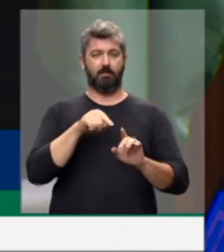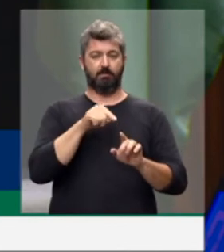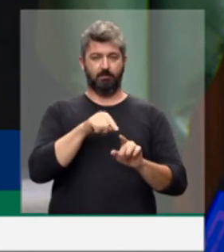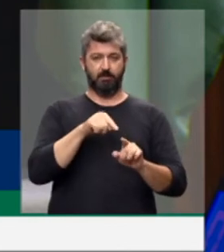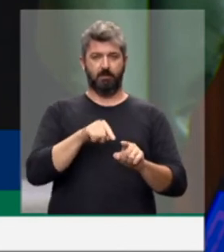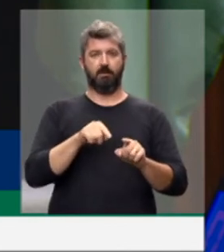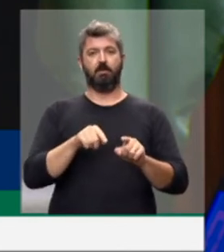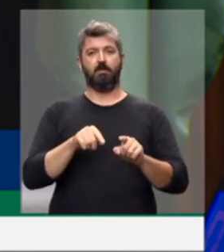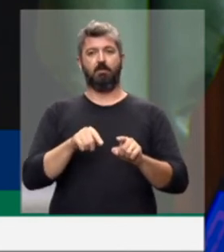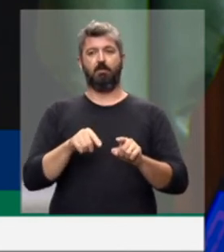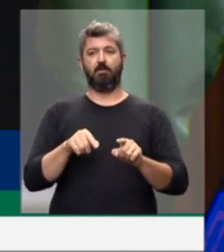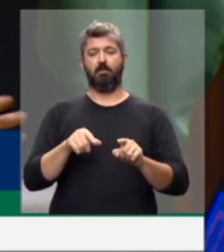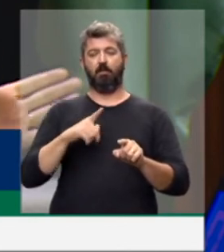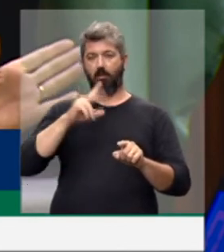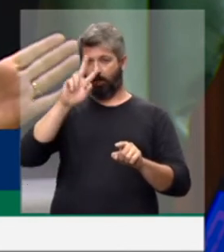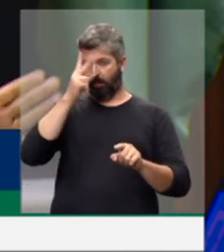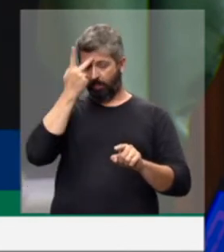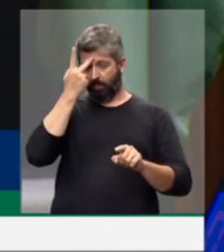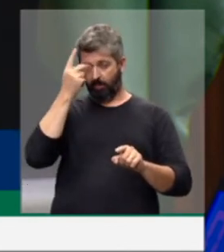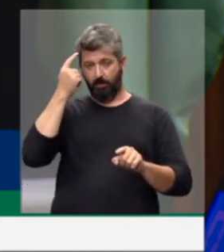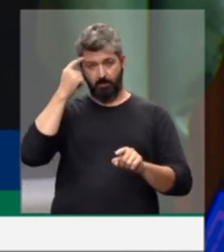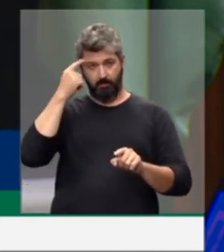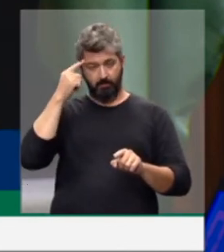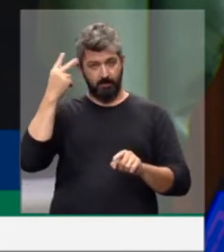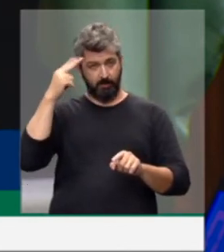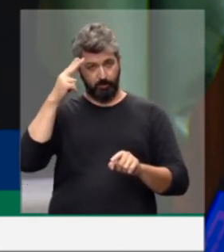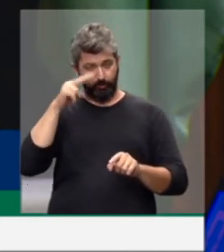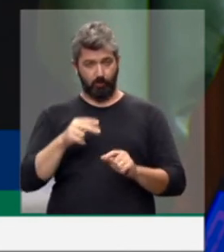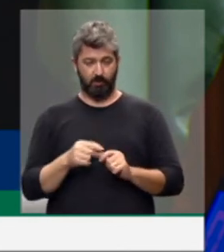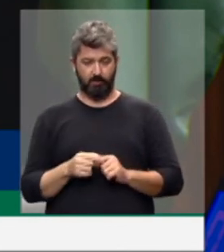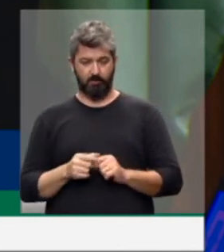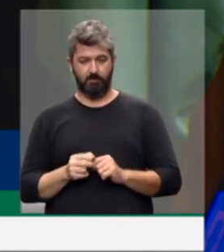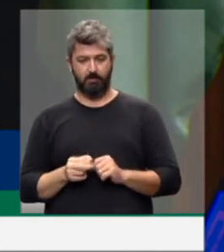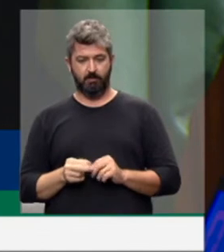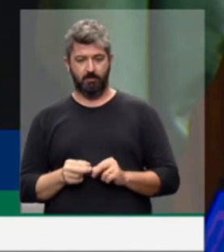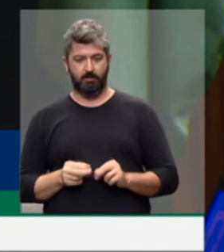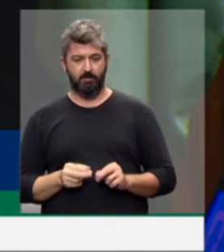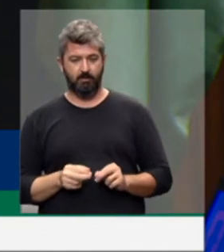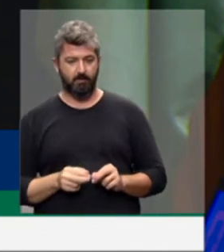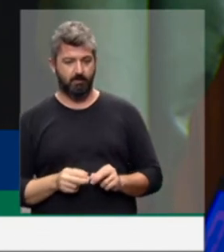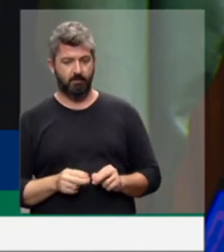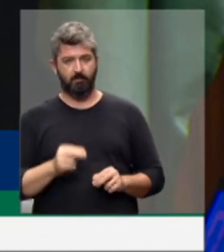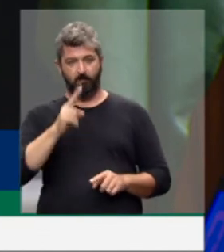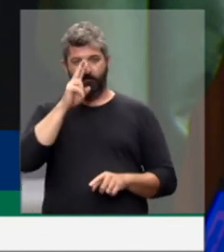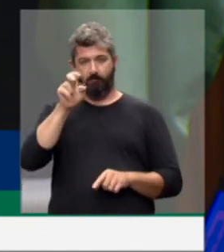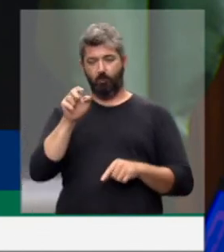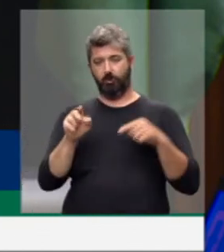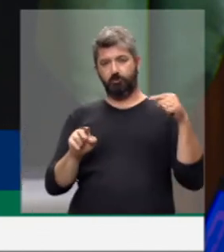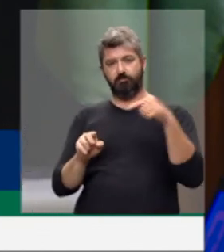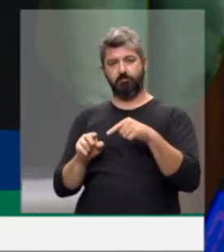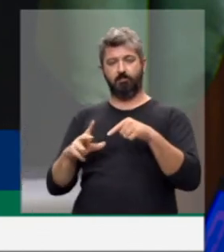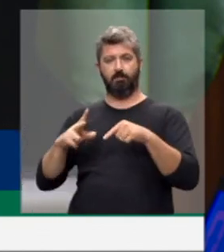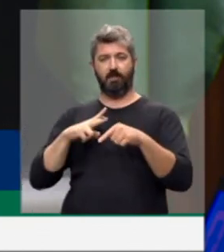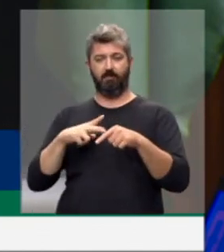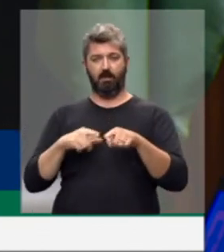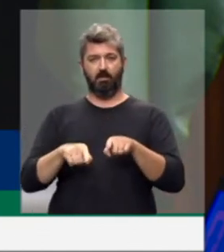JUNTO COM SETOR PRIVADO É UMA MEDIDA PROVISÓRIA QUE FRAGILIZA A PERSPECTIVA PÚBLICA ESTATAL E É UM